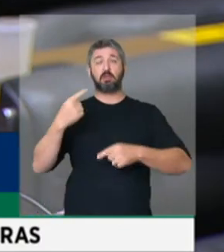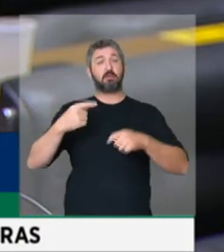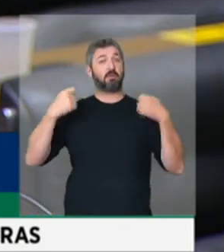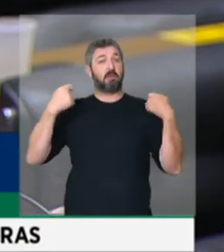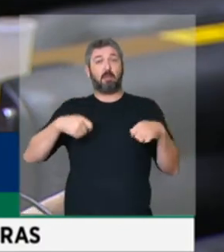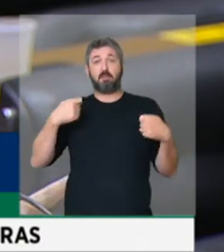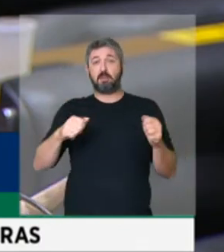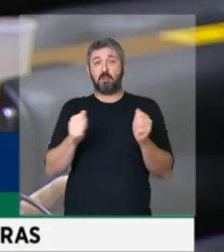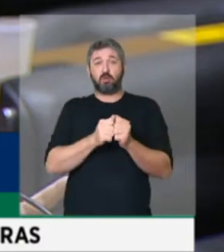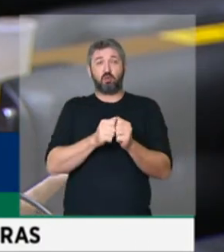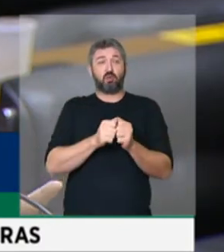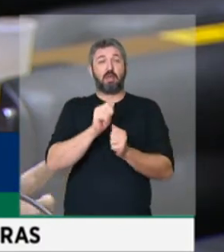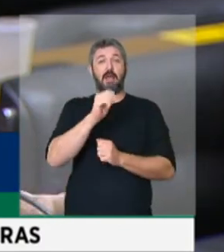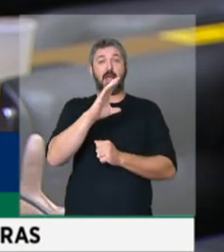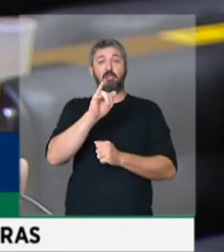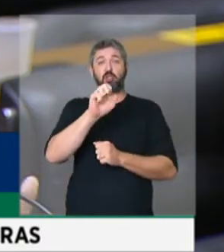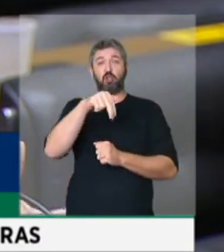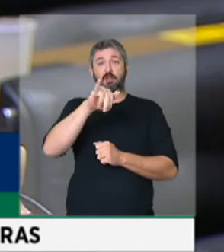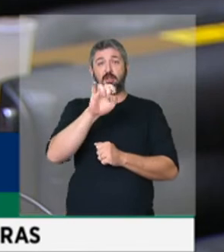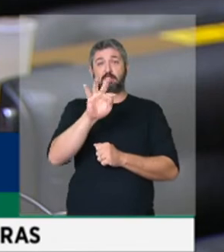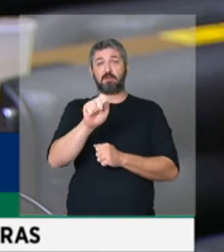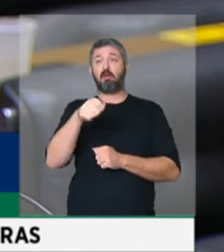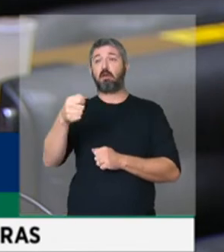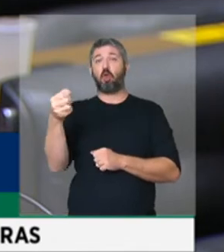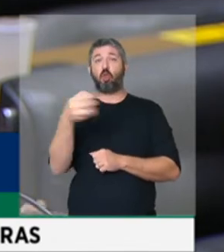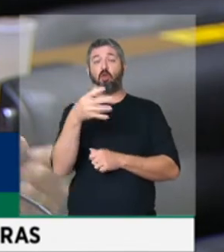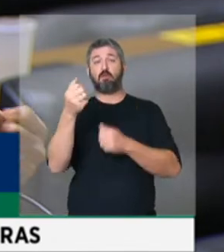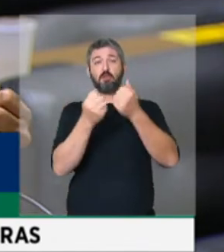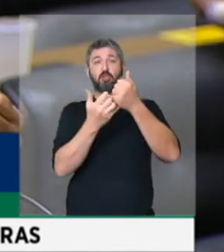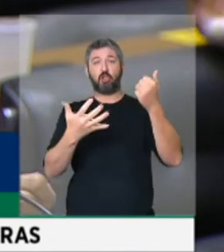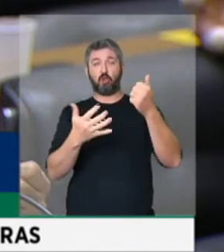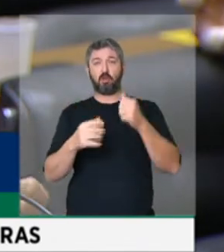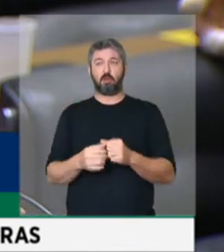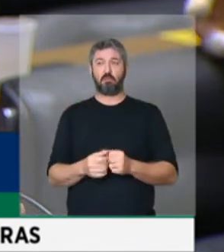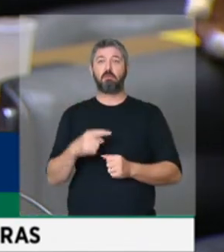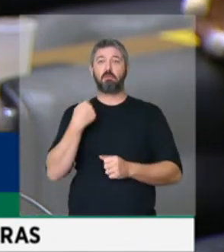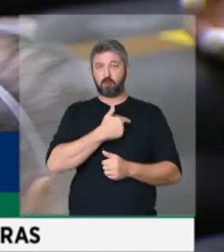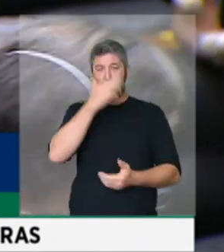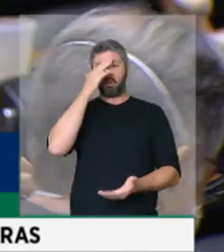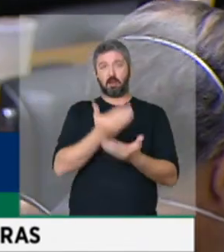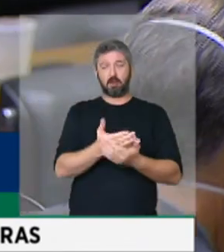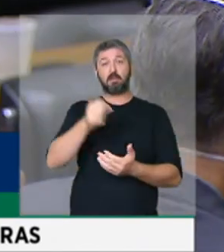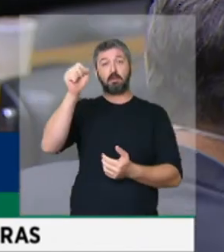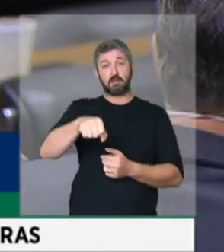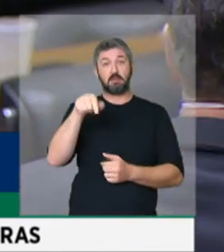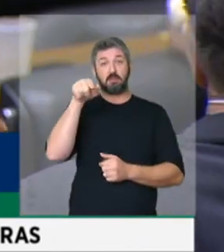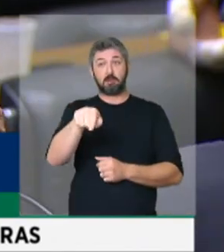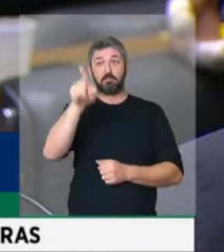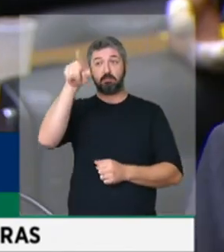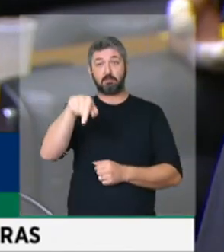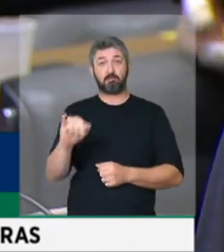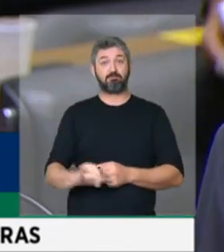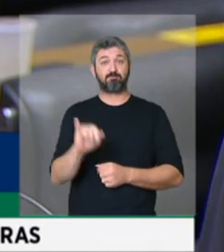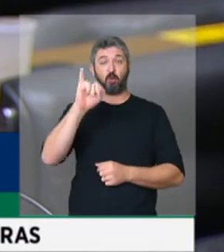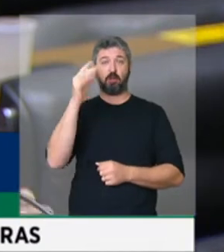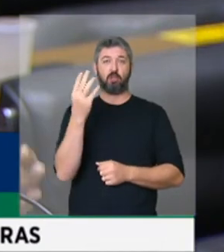TER QUE DISCUTIR COM OS DEMAIS ACIONISTAS NA HORA DE INDICAR NOVOS DIRETORES. E NÓS ACREDITAMOS SIM QUE ESSA MATÉRIA É EXTREMAMENTE